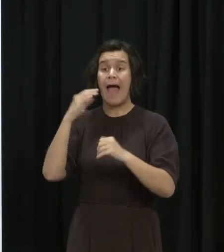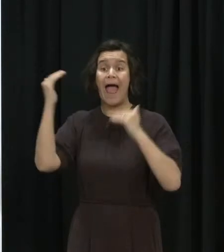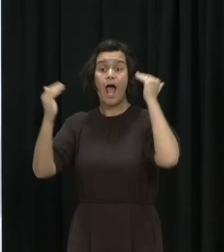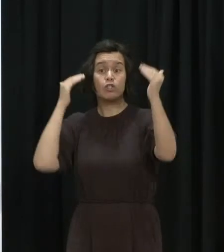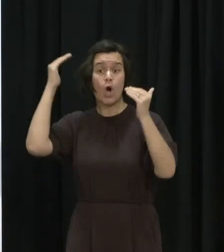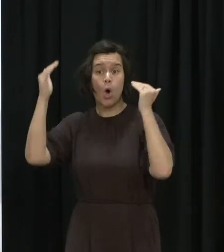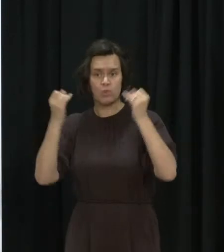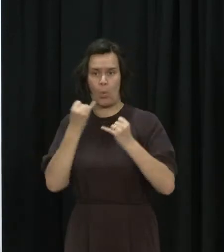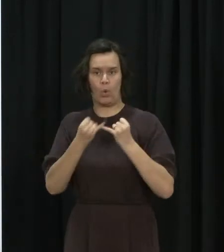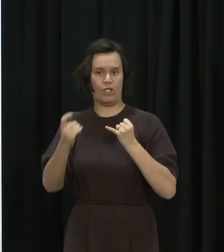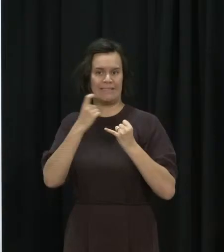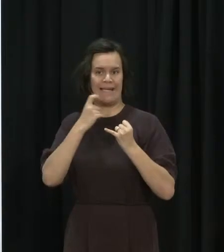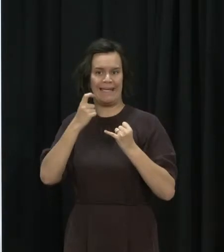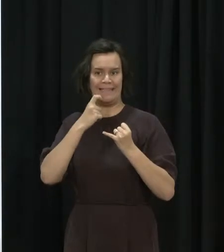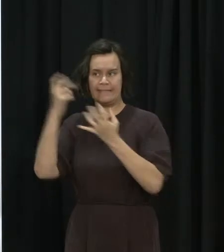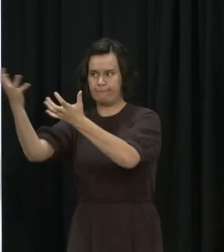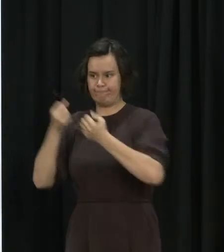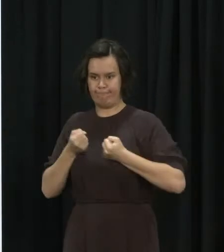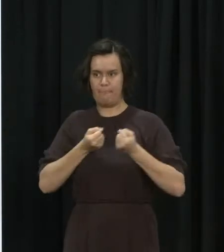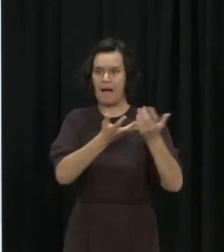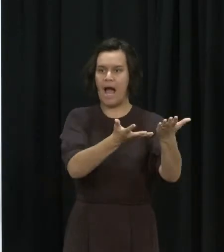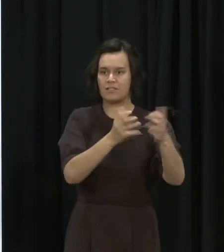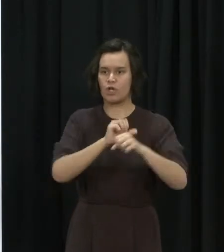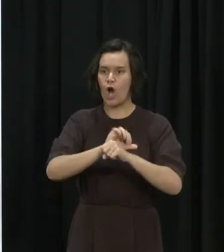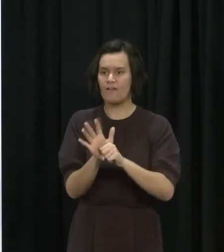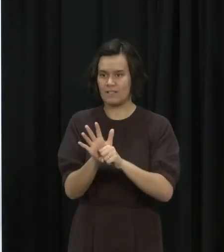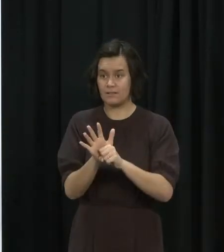nga pakarutanga o nga kura. E mohio ana matou ka puta te